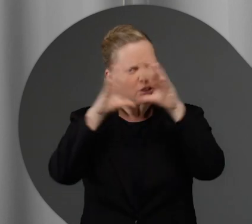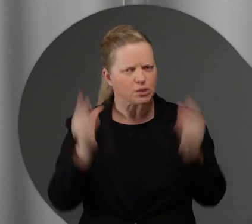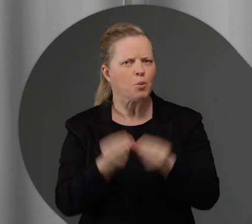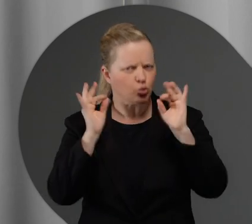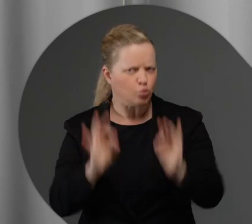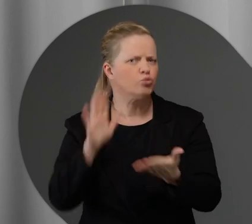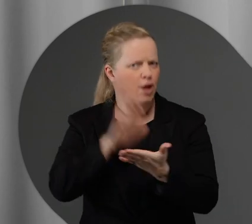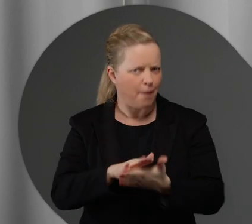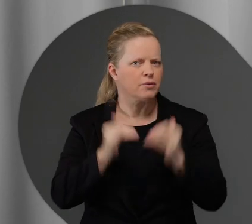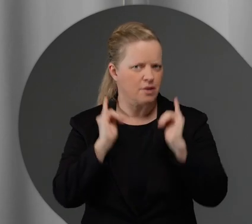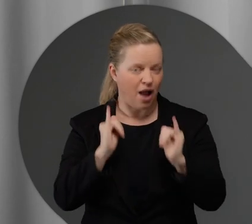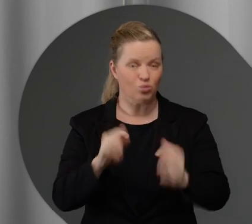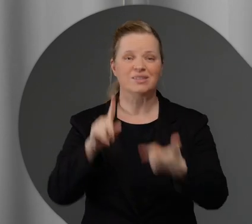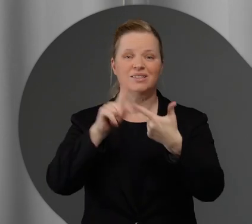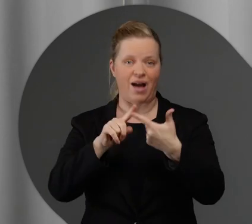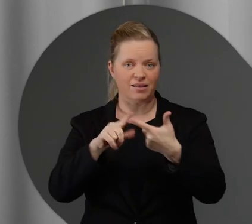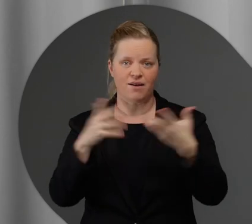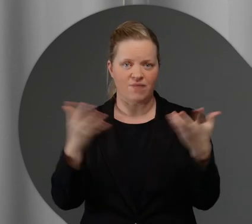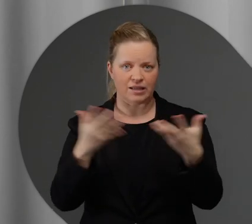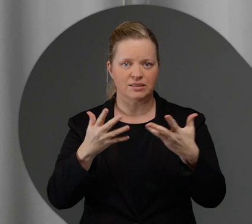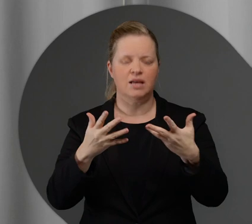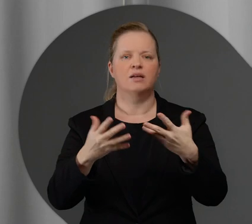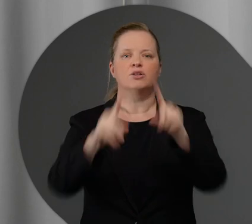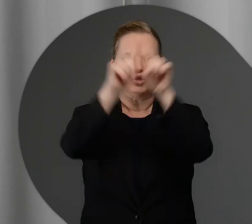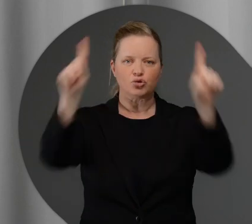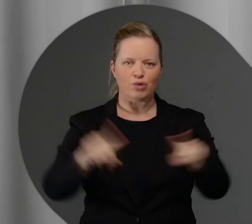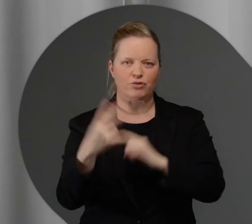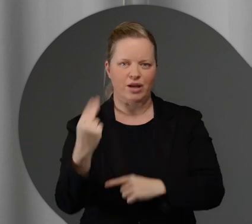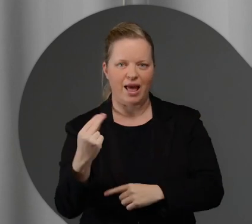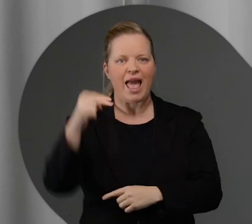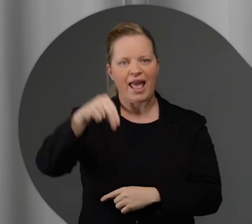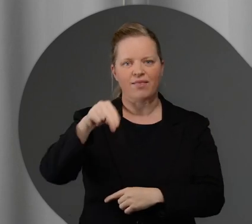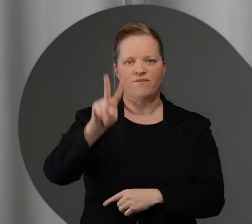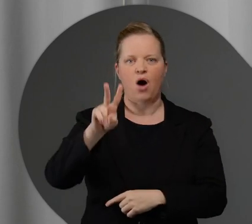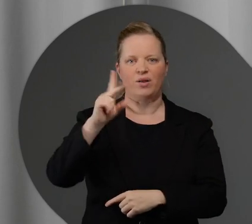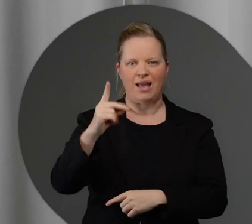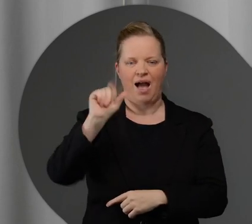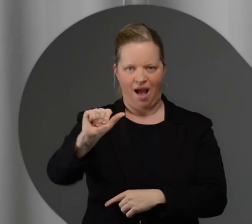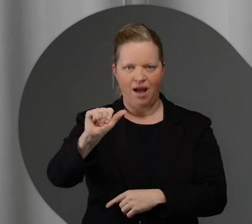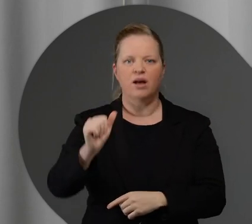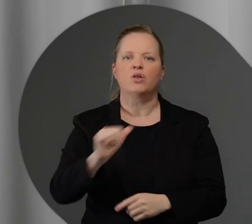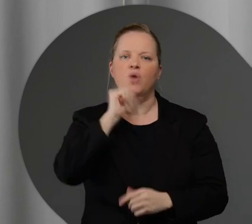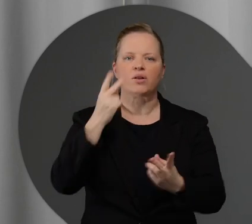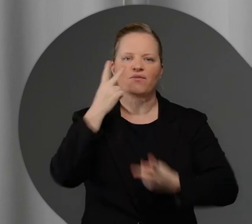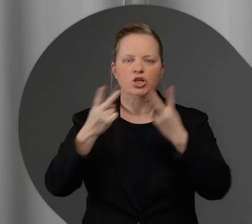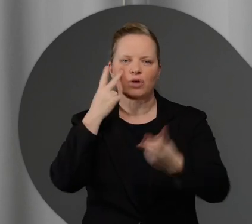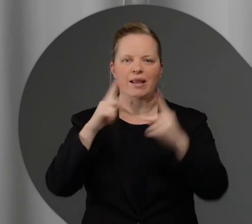sehr gut. Ja, und der zweite, Screenreader ist NVDA, der heißt Non-Visual Desktop Access,